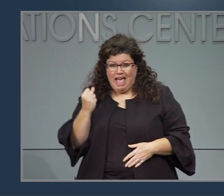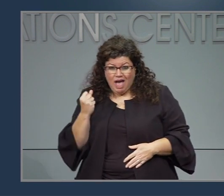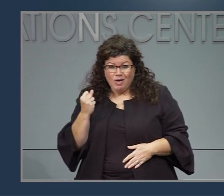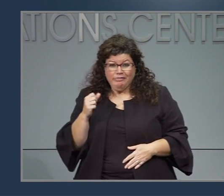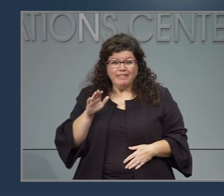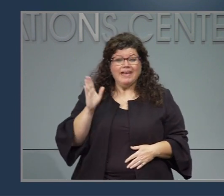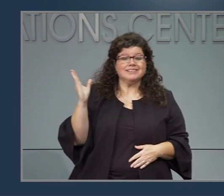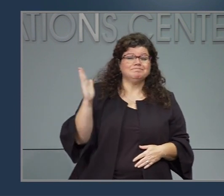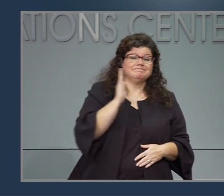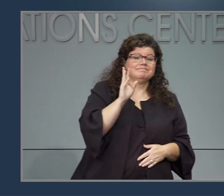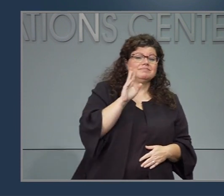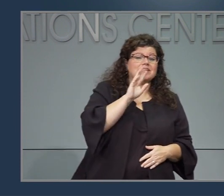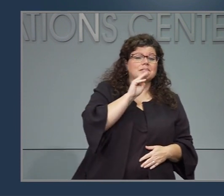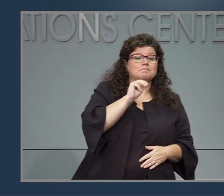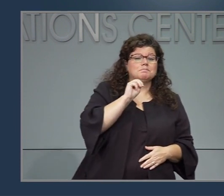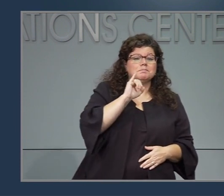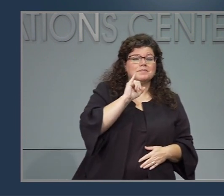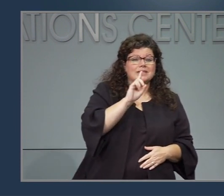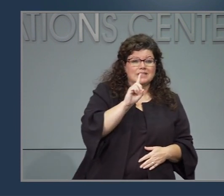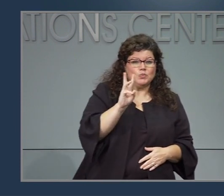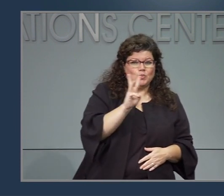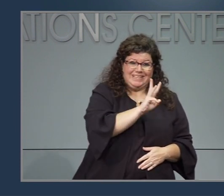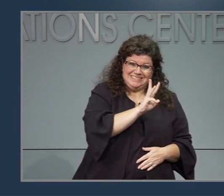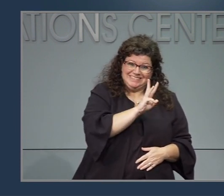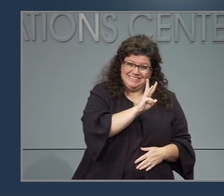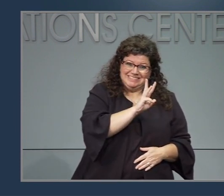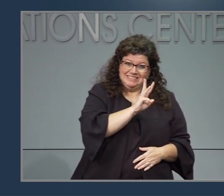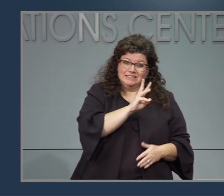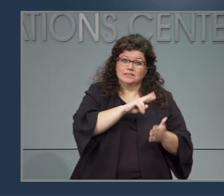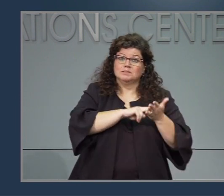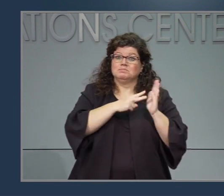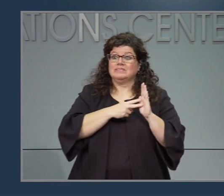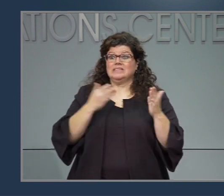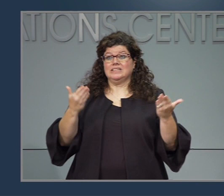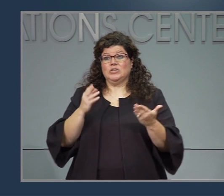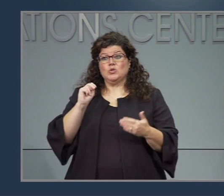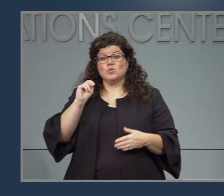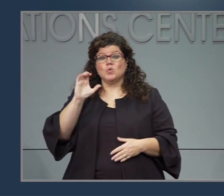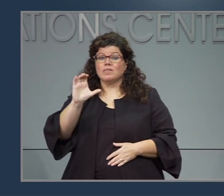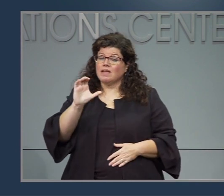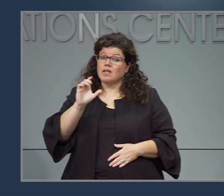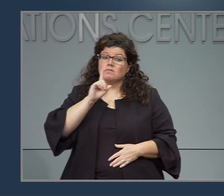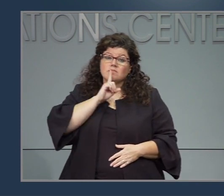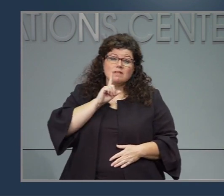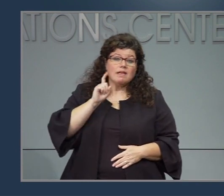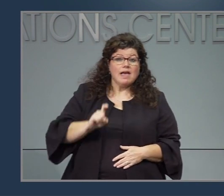similar en países en todo el mundo. Así que vamos a tener que se forzar nuestros esfuerzos para reducir la